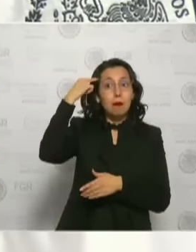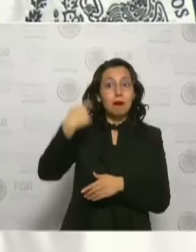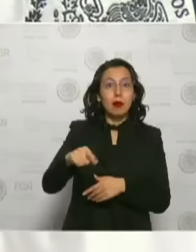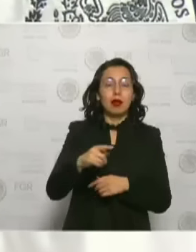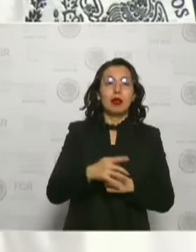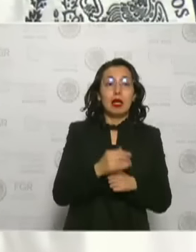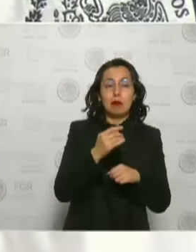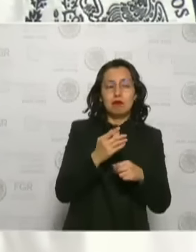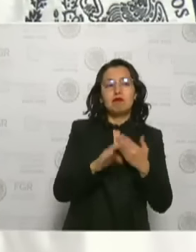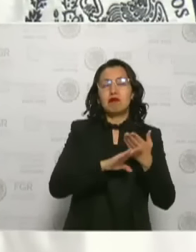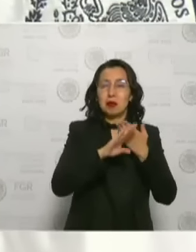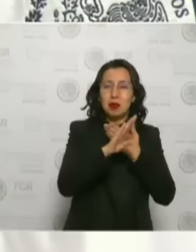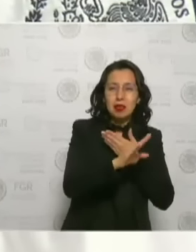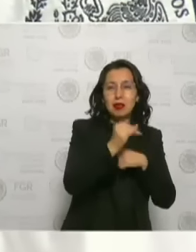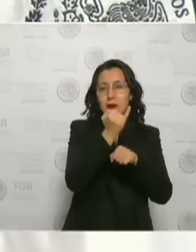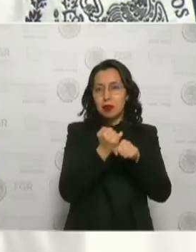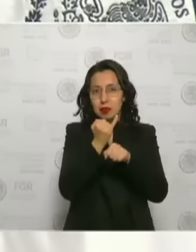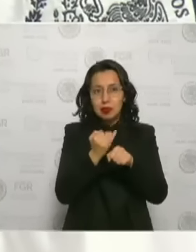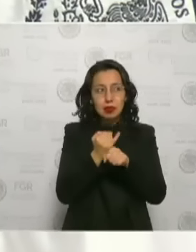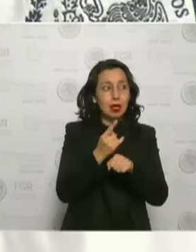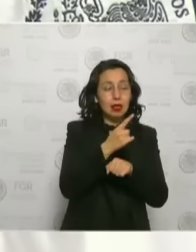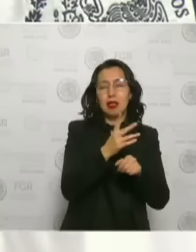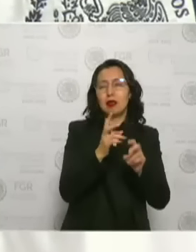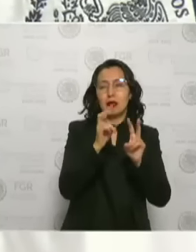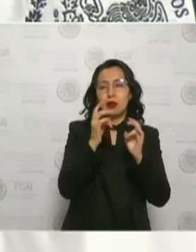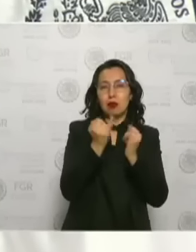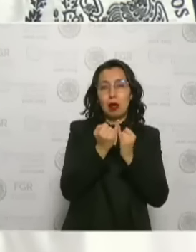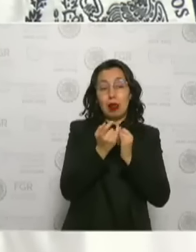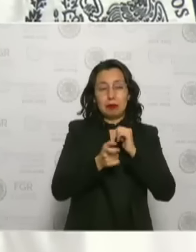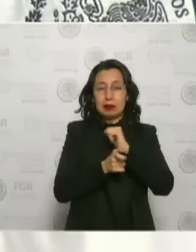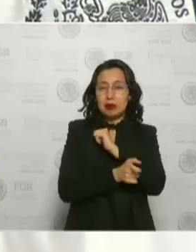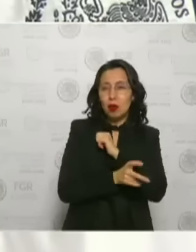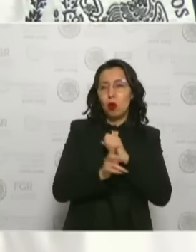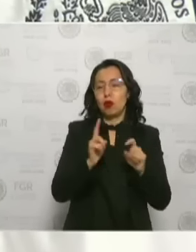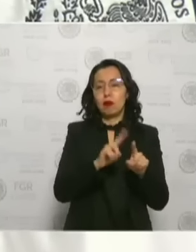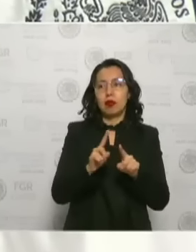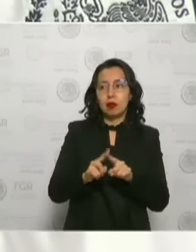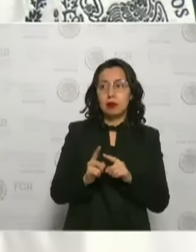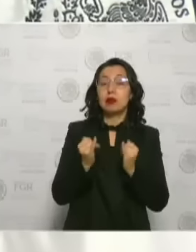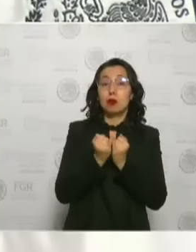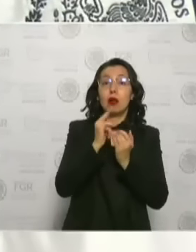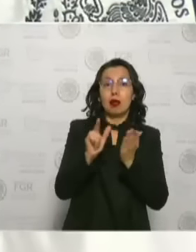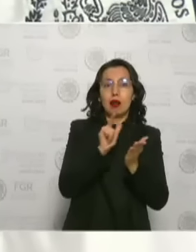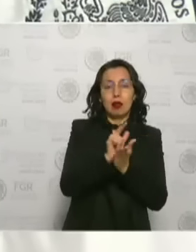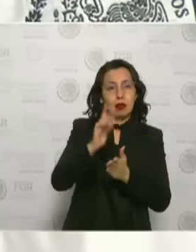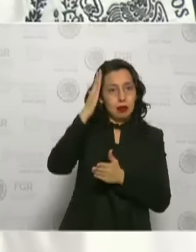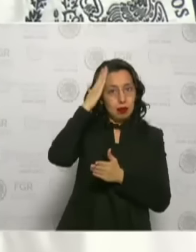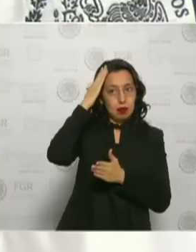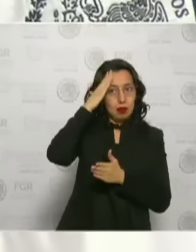investigar y sancionar los delitos en materia de extorsión y la ley general en materia de